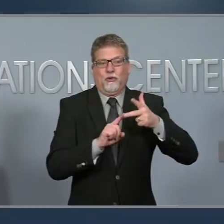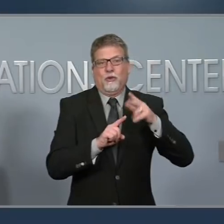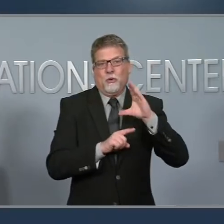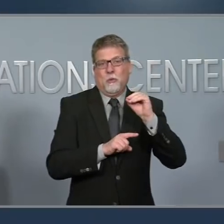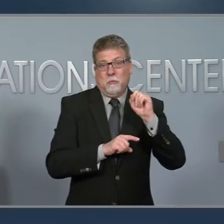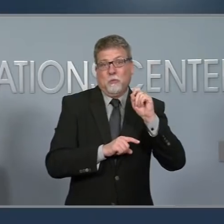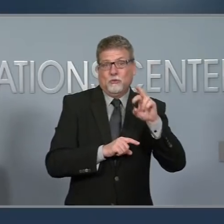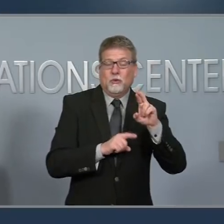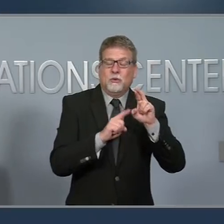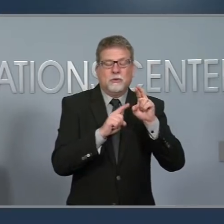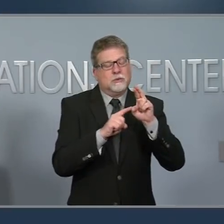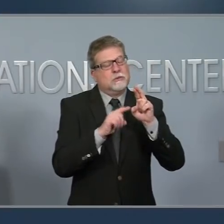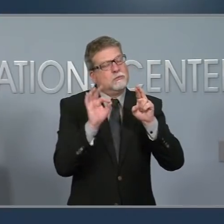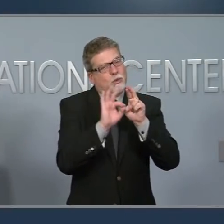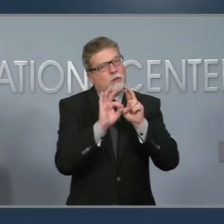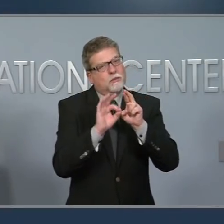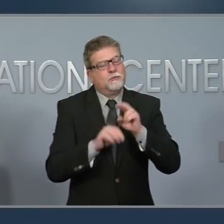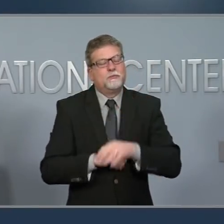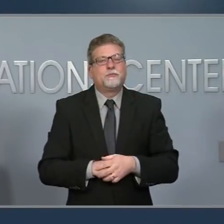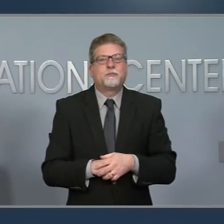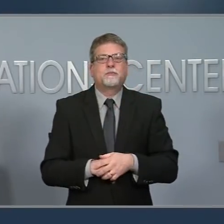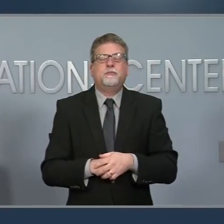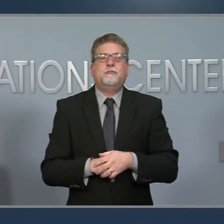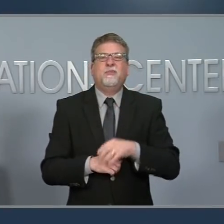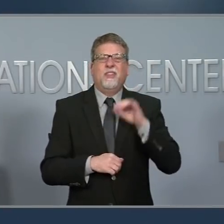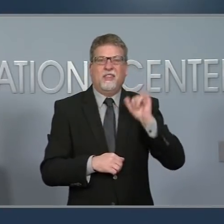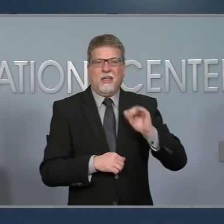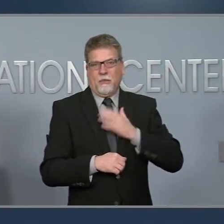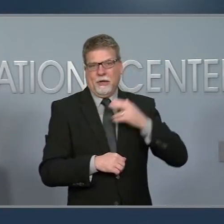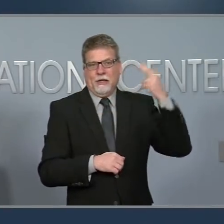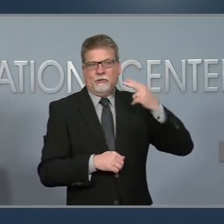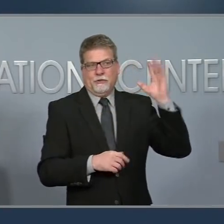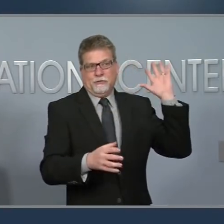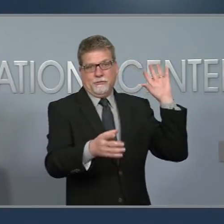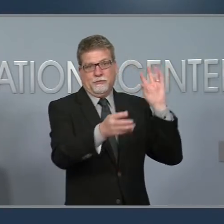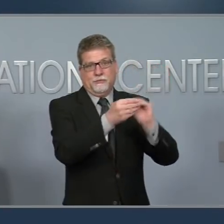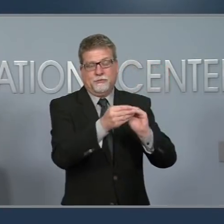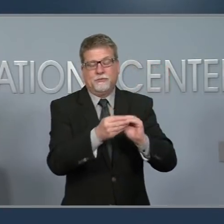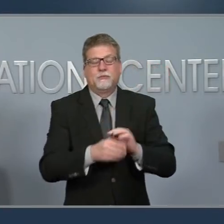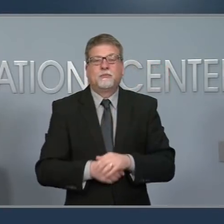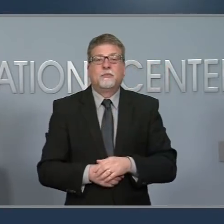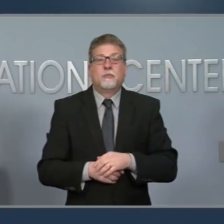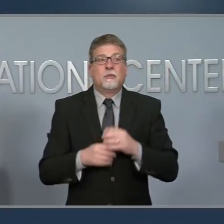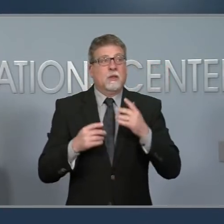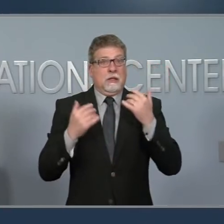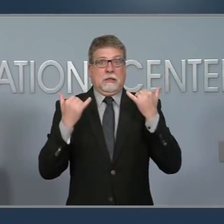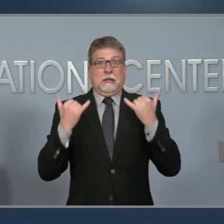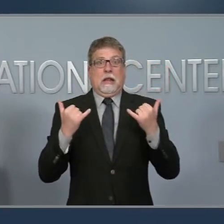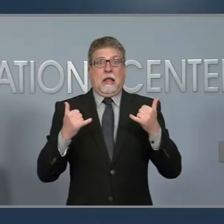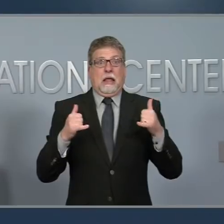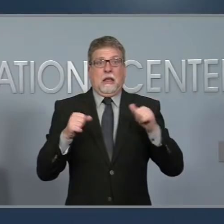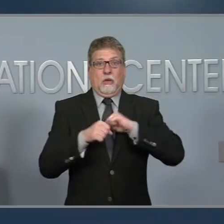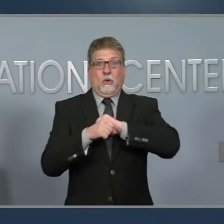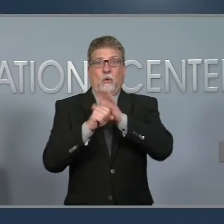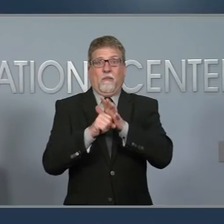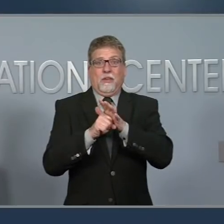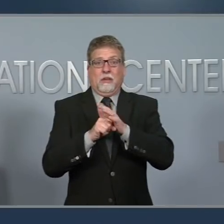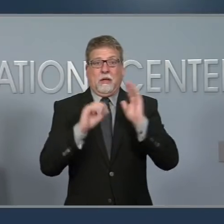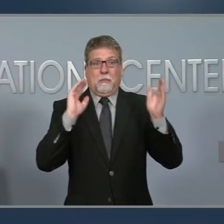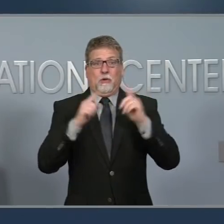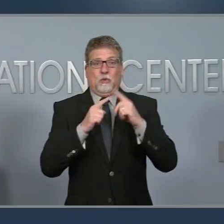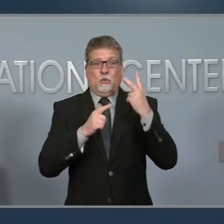han puesto el refuerzo y entre